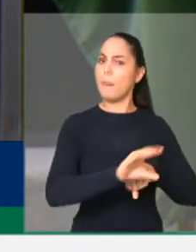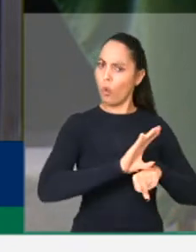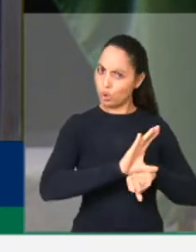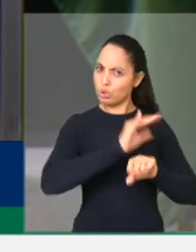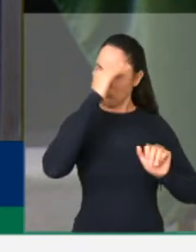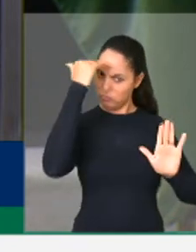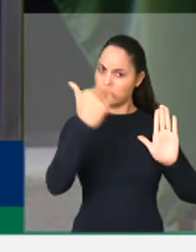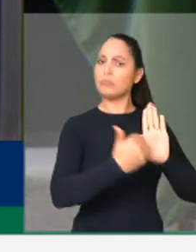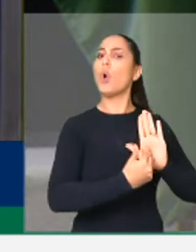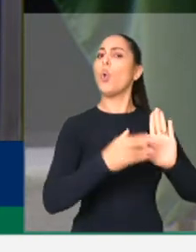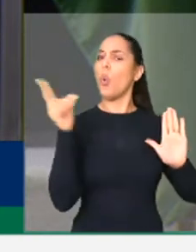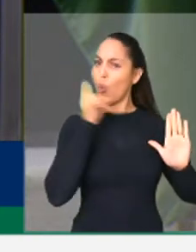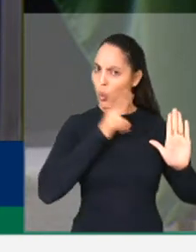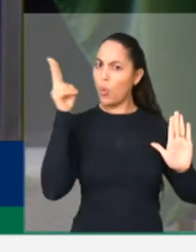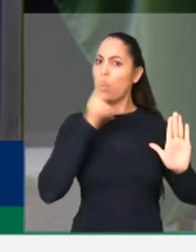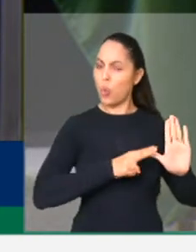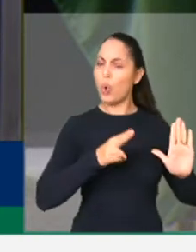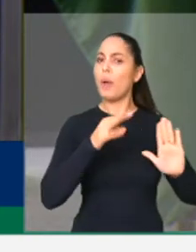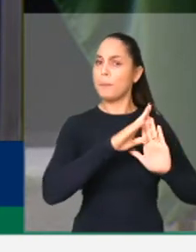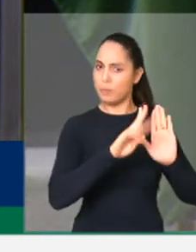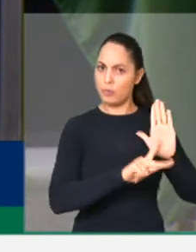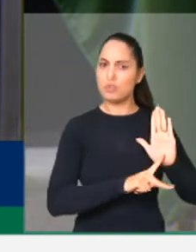MEDIDA PROVISÓRIA 1017/2020 E DAS EMENDAS A ELA APRESENTADA COM EXCEÇÃO DAS EMENDAS 1,